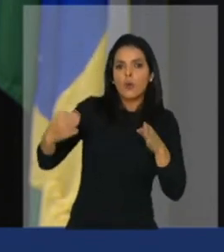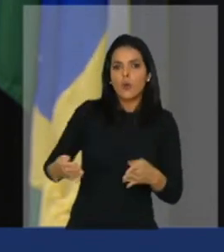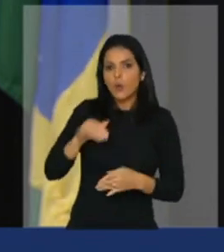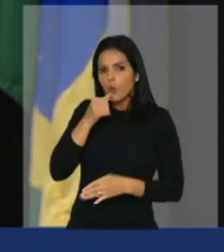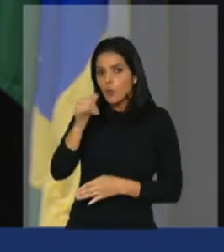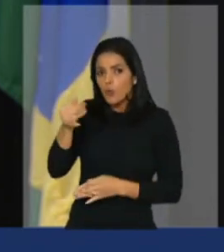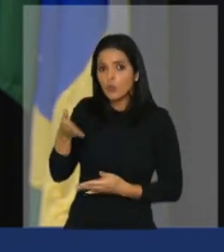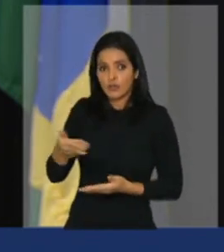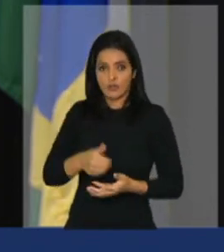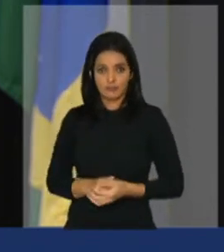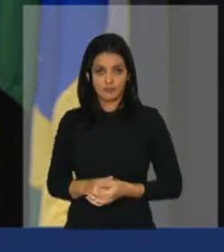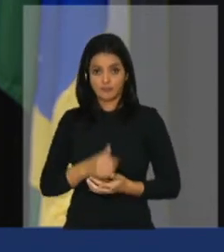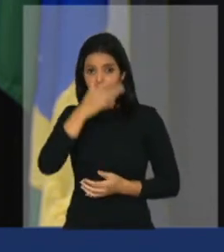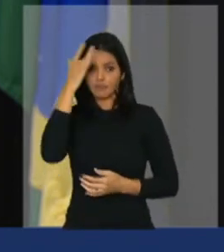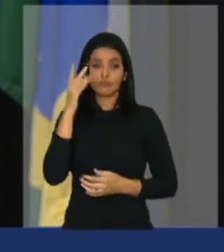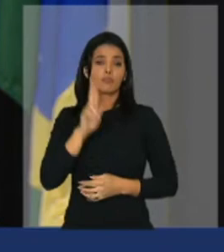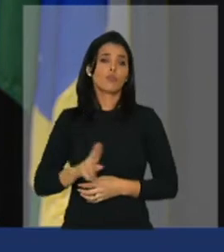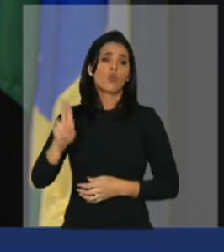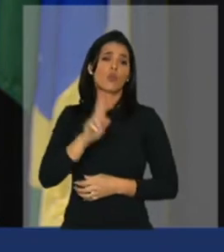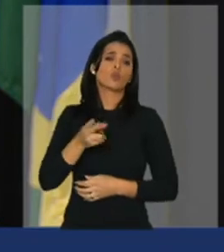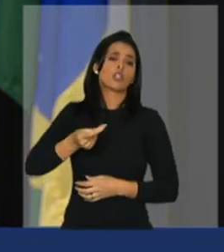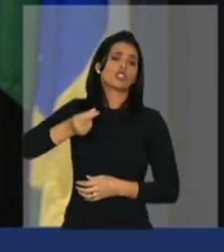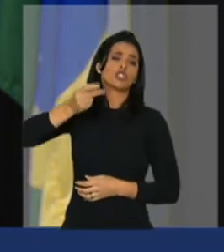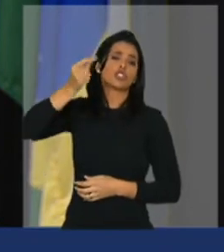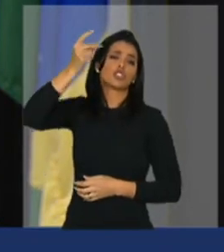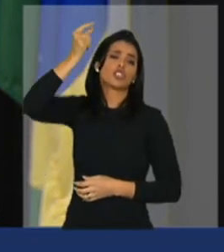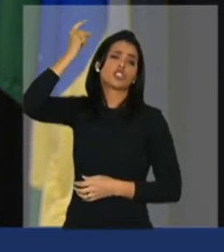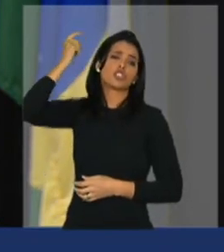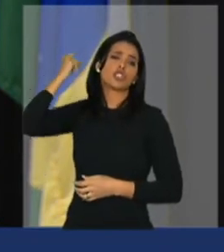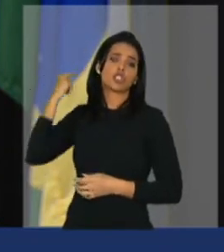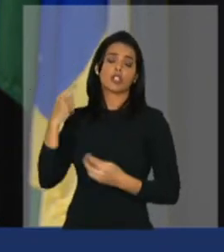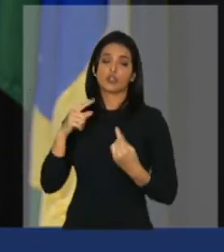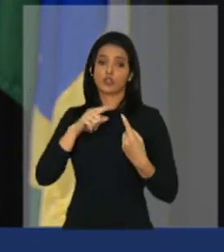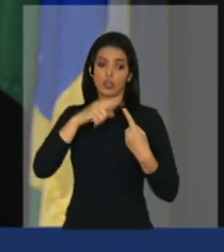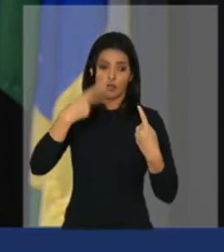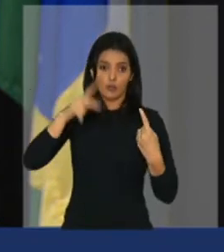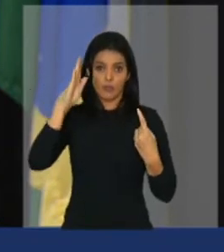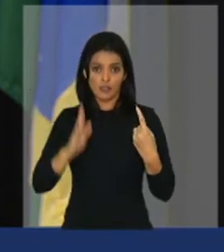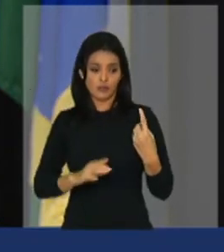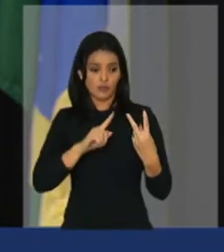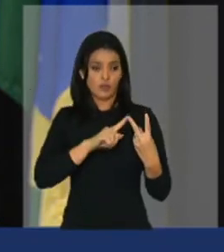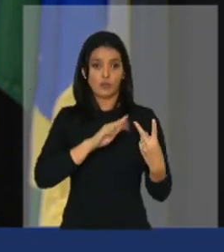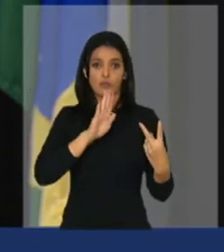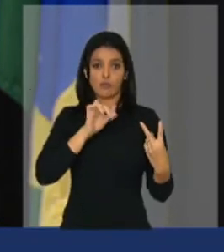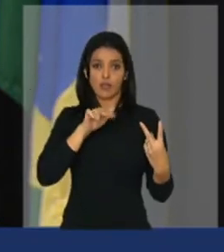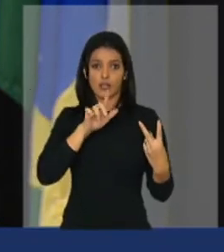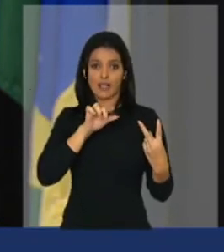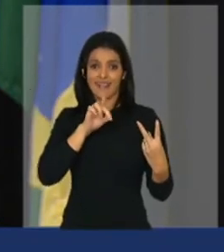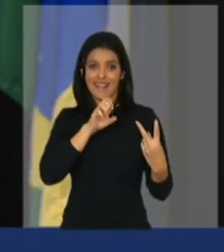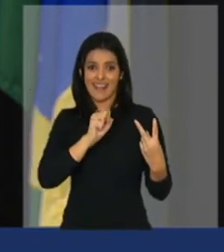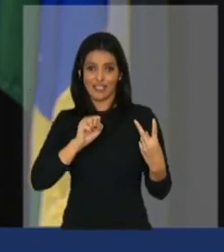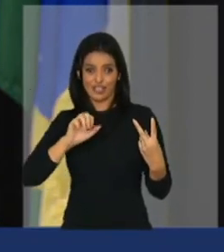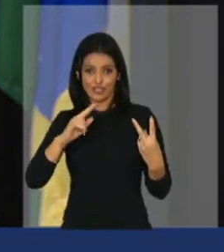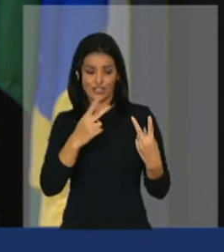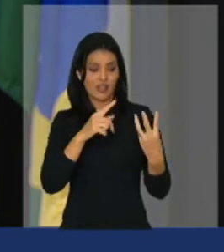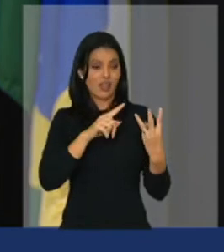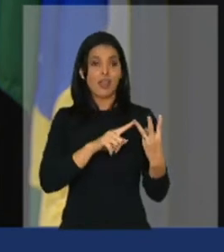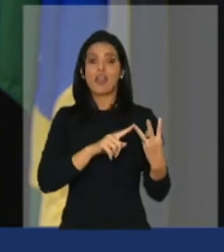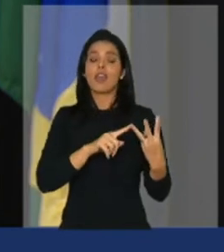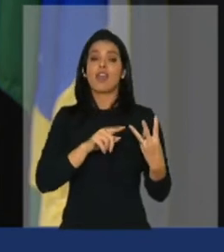MUITO ESTRANHEZA ESTE TIPO DE INTENÇÃO, DOS NOSSOS MINISTROS, E EM ESTAR FAZENDO ESTE MOVIMENTO CONTRA VOTO IMPRESSO, E MAIS DO QUE ISSO... ESTÃO ATACANDO A